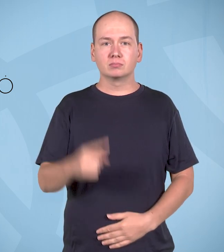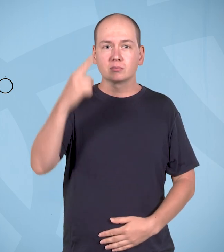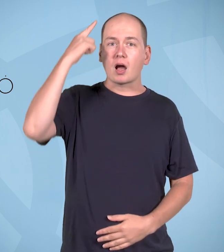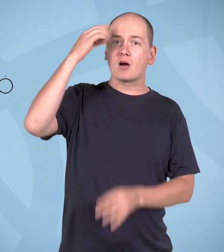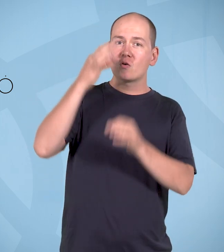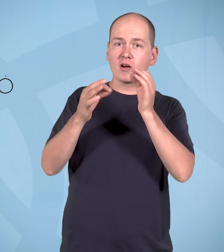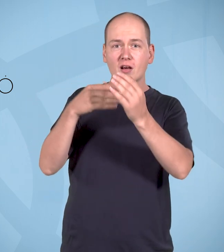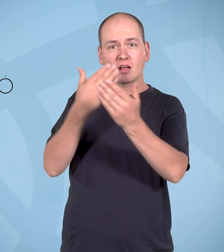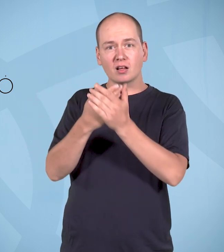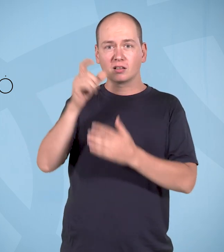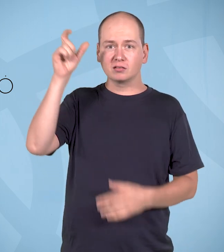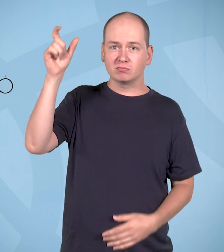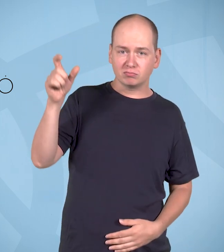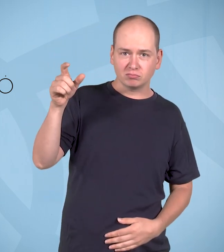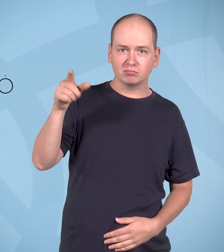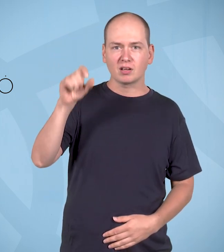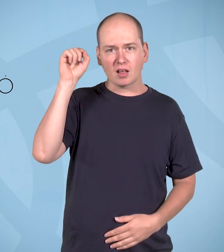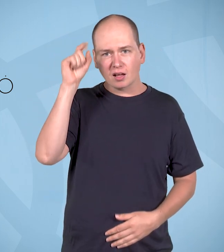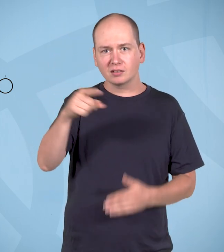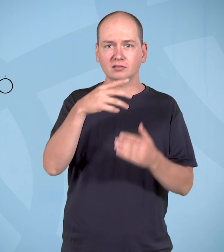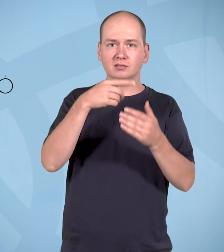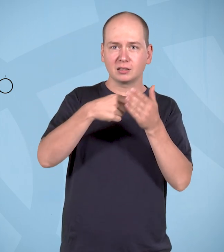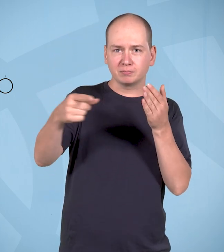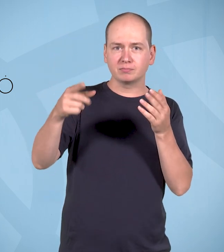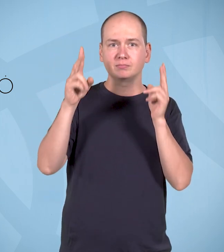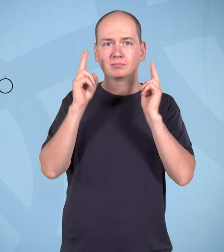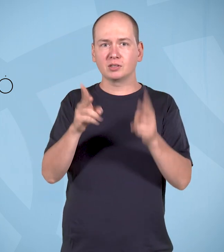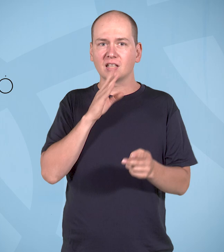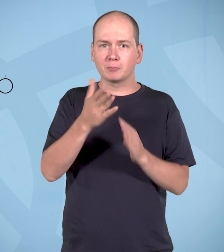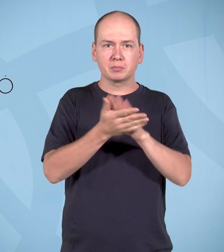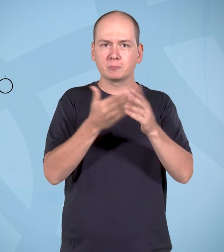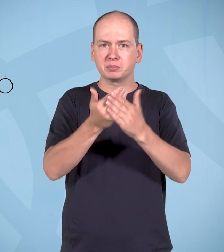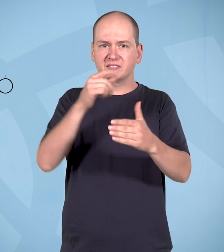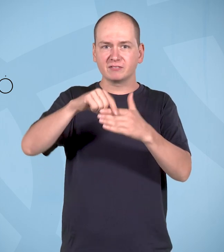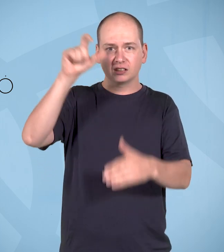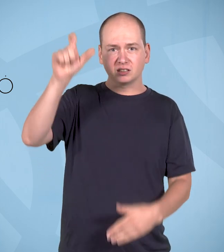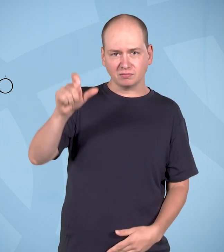Jos tiedät sopivan henkilön, voit lähettää 13.10. mennessä nuorisosihteerille -